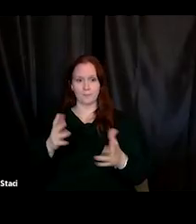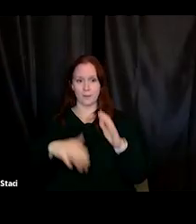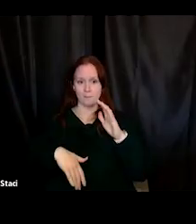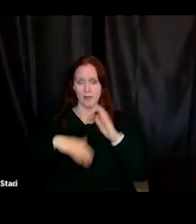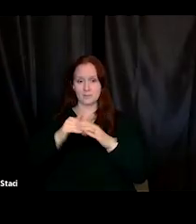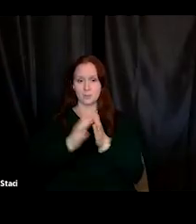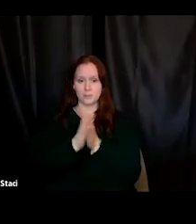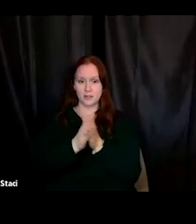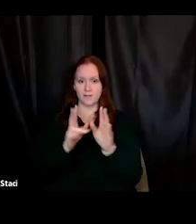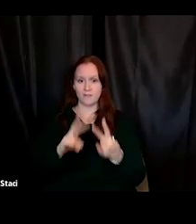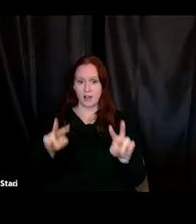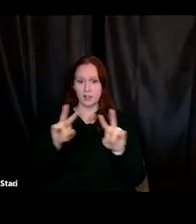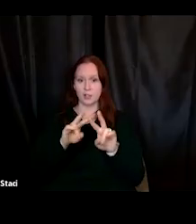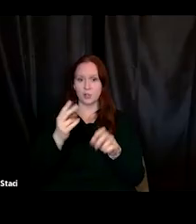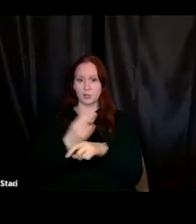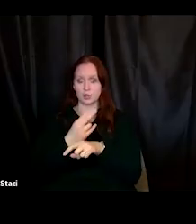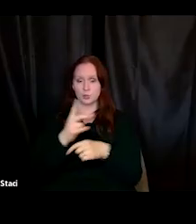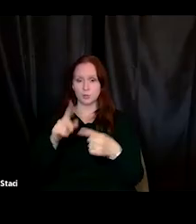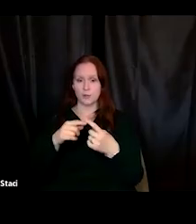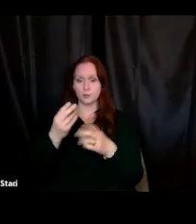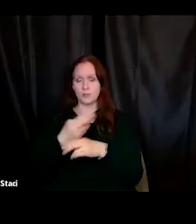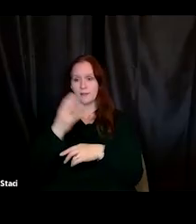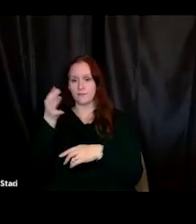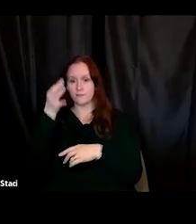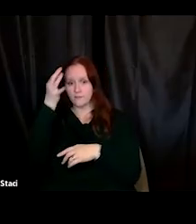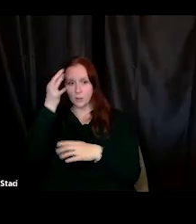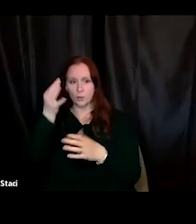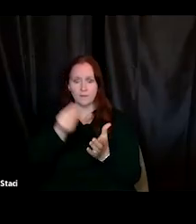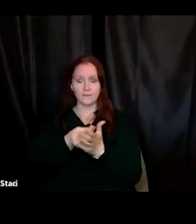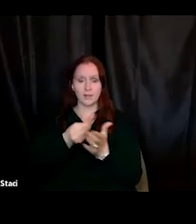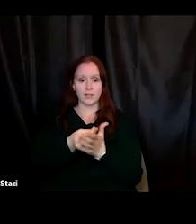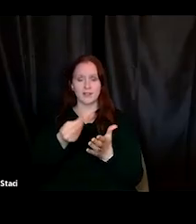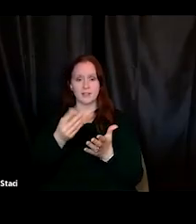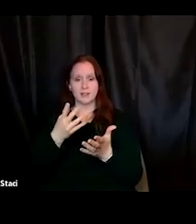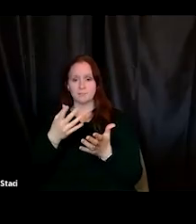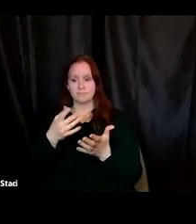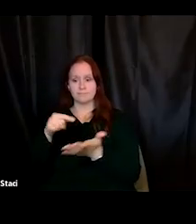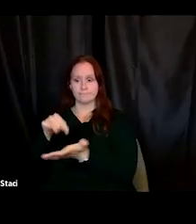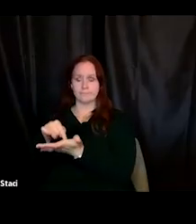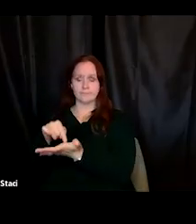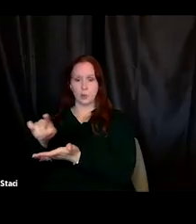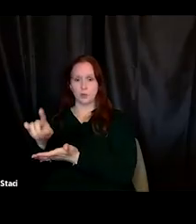Lo recibirás, y eso no se comunica a los solicitantes con los que podrías estar trabajando,